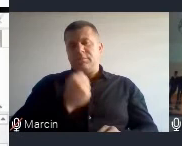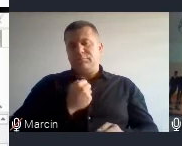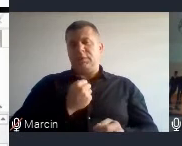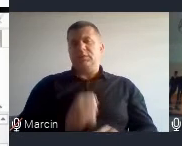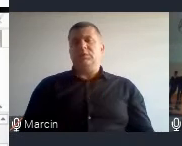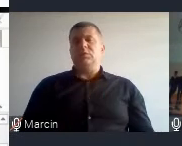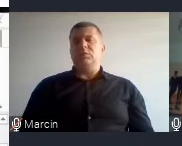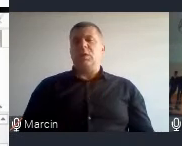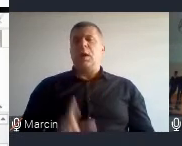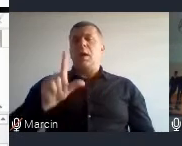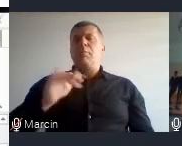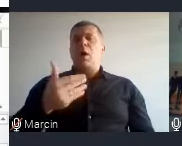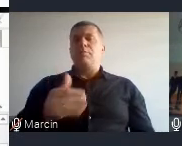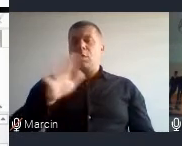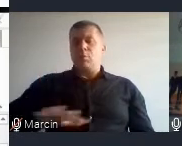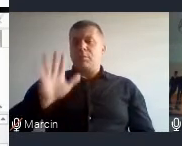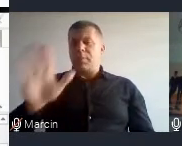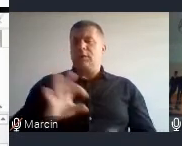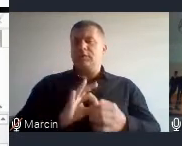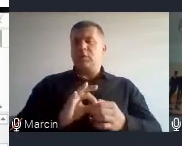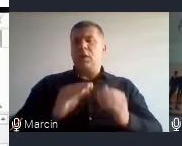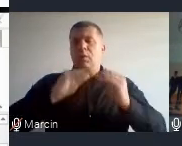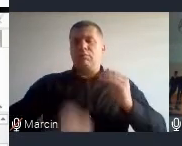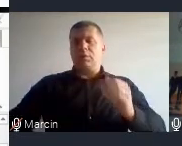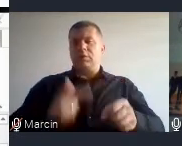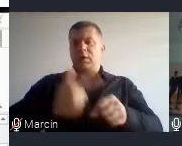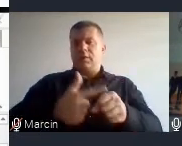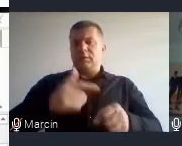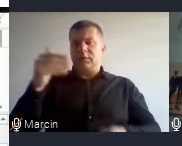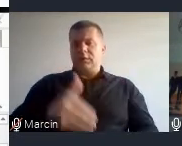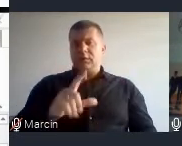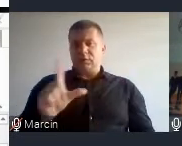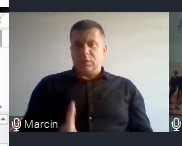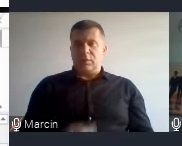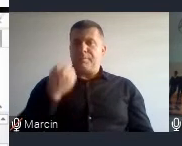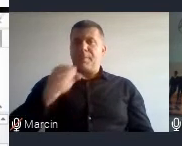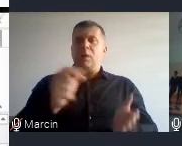Podmioty publiczne są też związane poniżej 20 000 złotych, bardzo często,